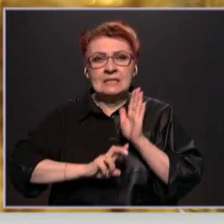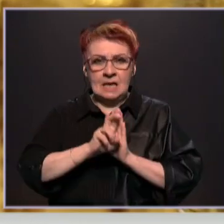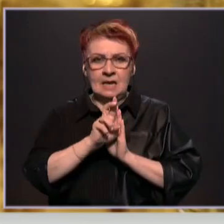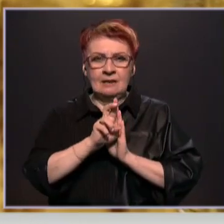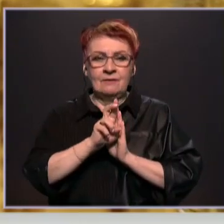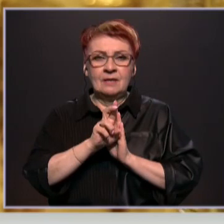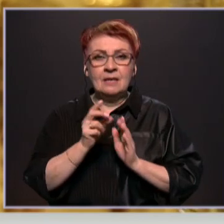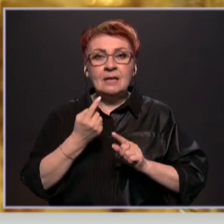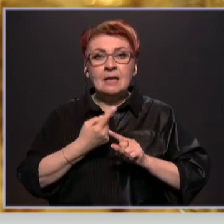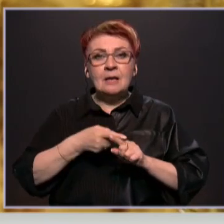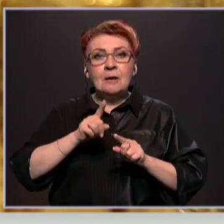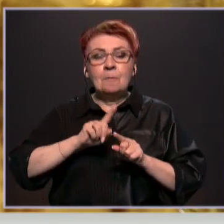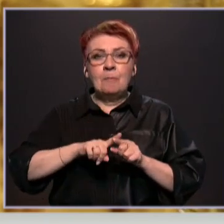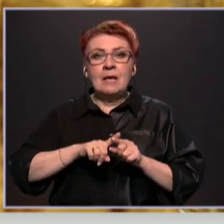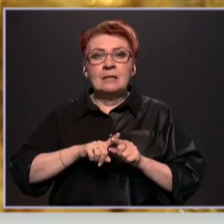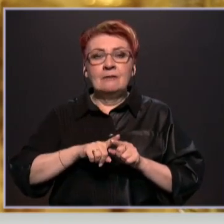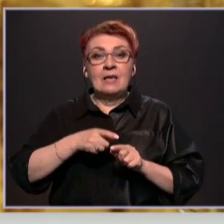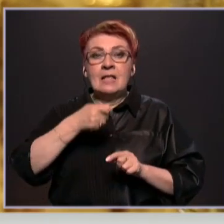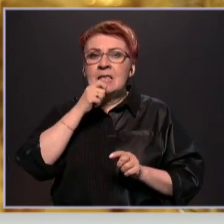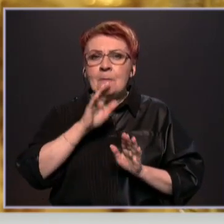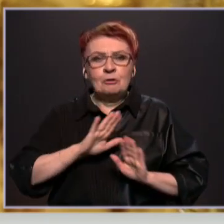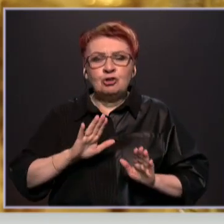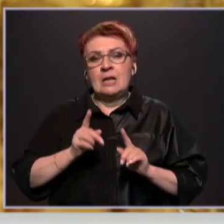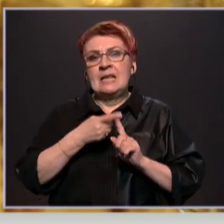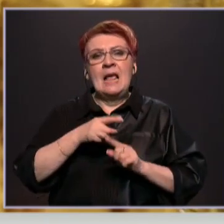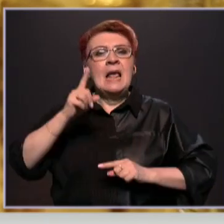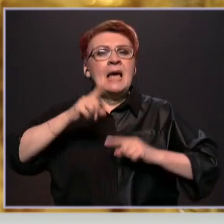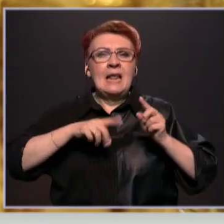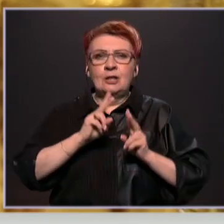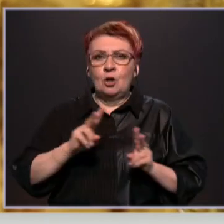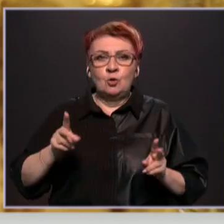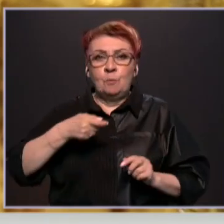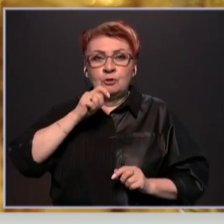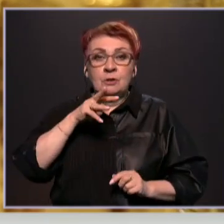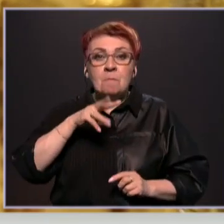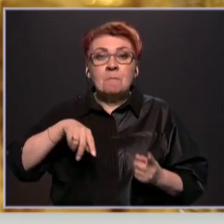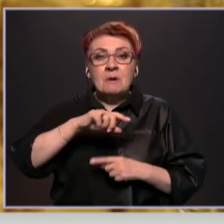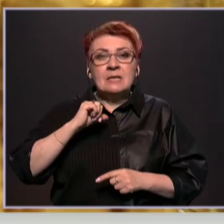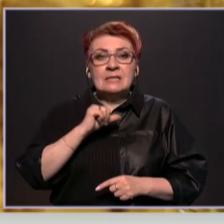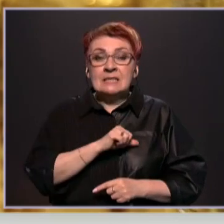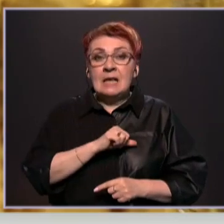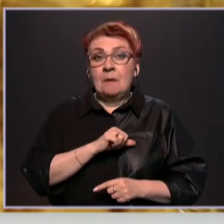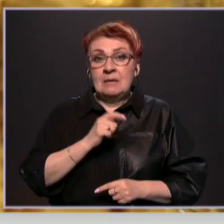поэтому не причащаясь или редко причащаясь мы как бы сами себя церкви ты отлучаем